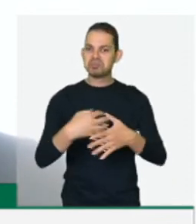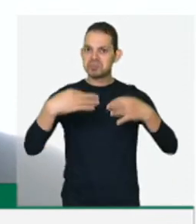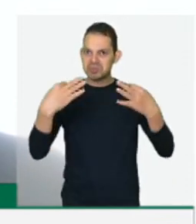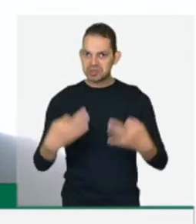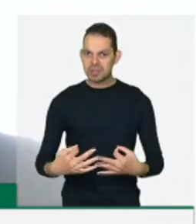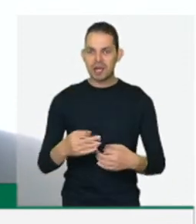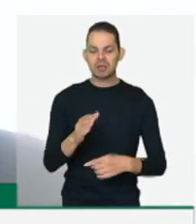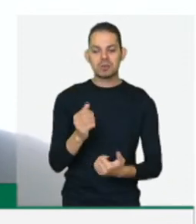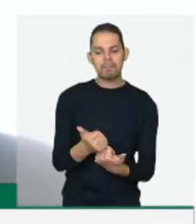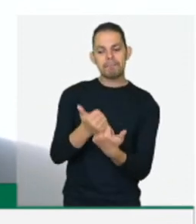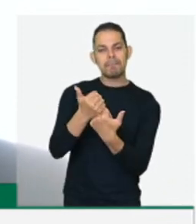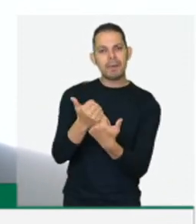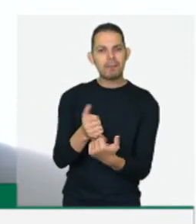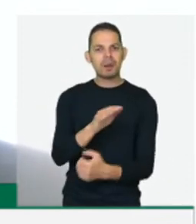SEGUNDOS PARA CONCLUIR,